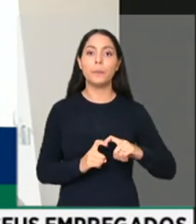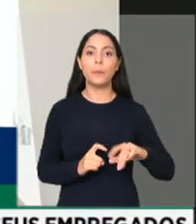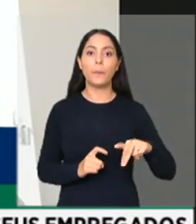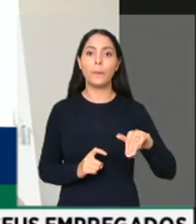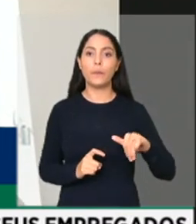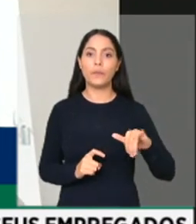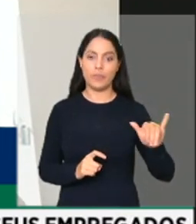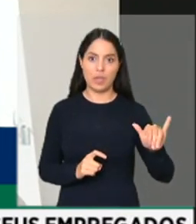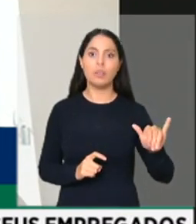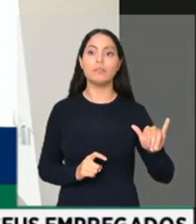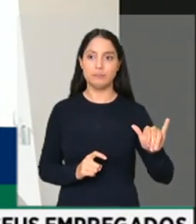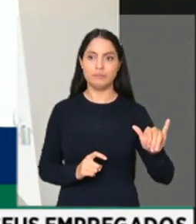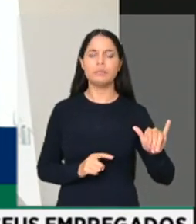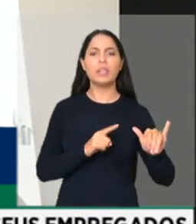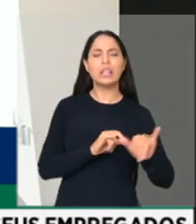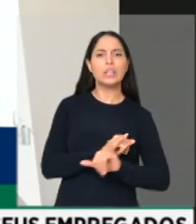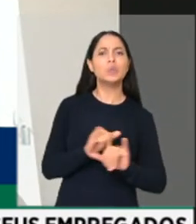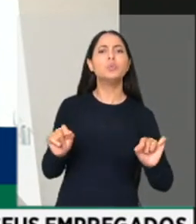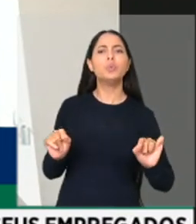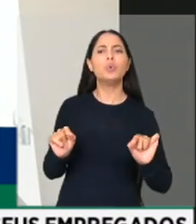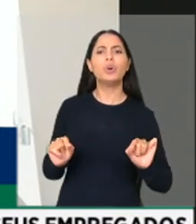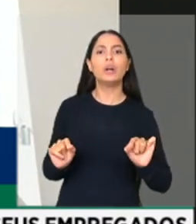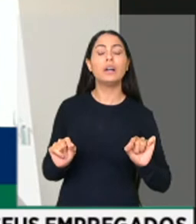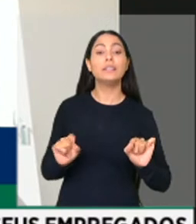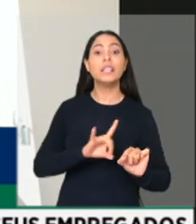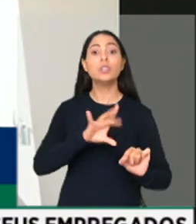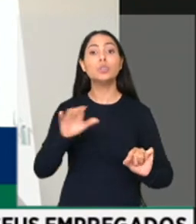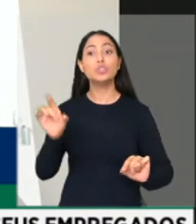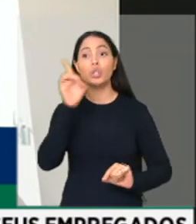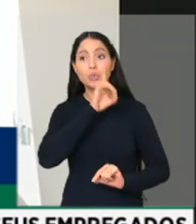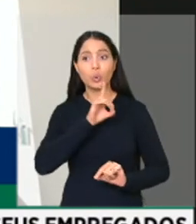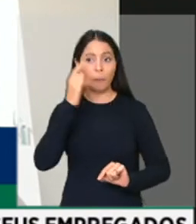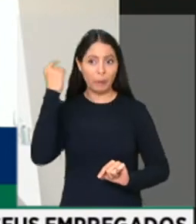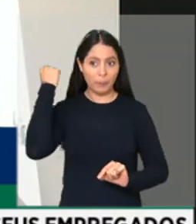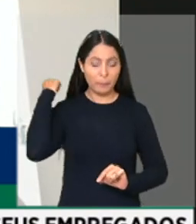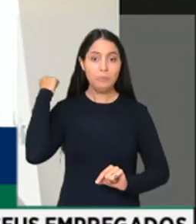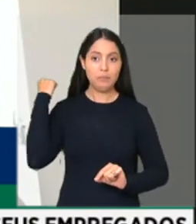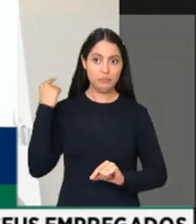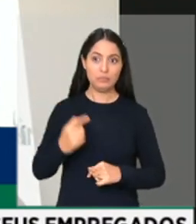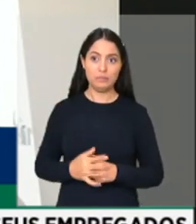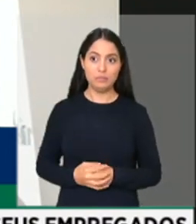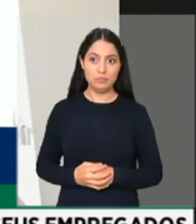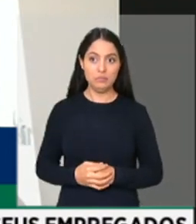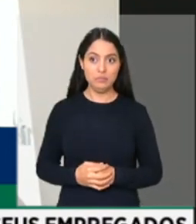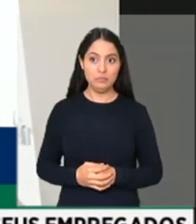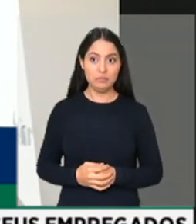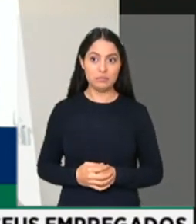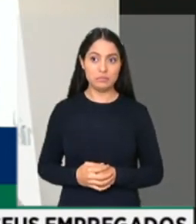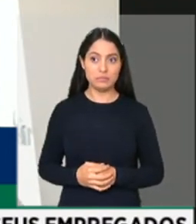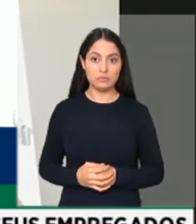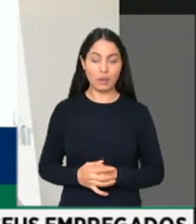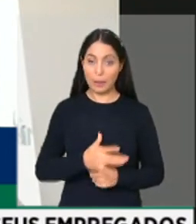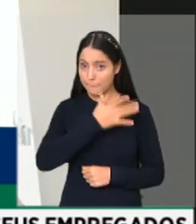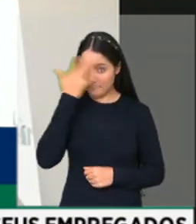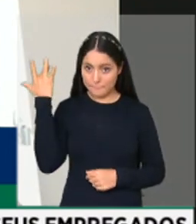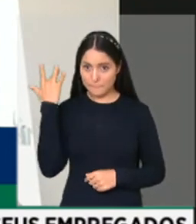DOUTOR NEI, REGISTROU DESDE [CAMPAINHA] DOMINGO, QUE ESTÁ LIVRE DE PESSOA COM O